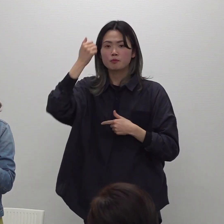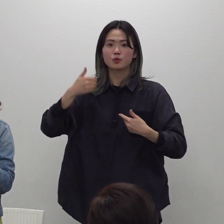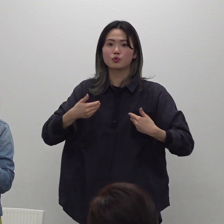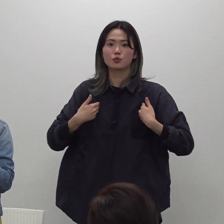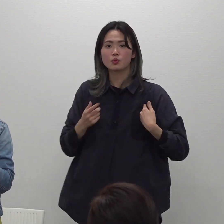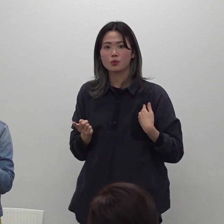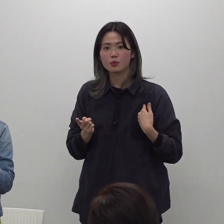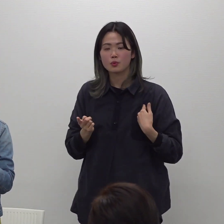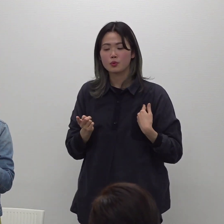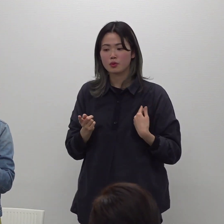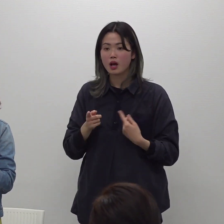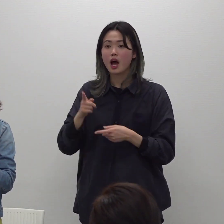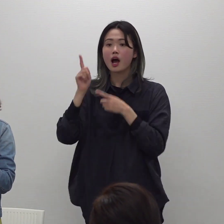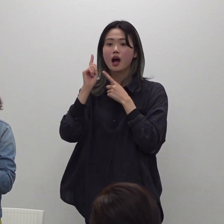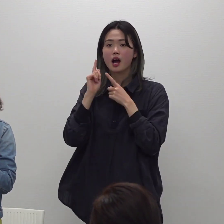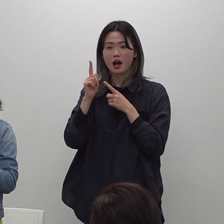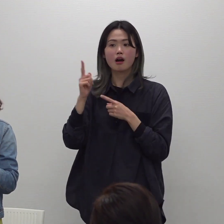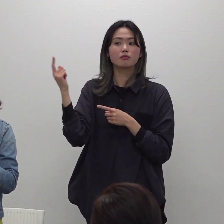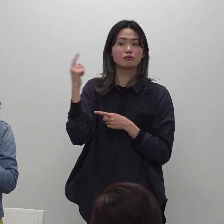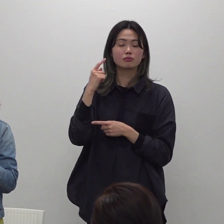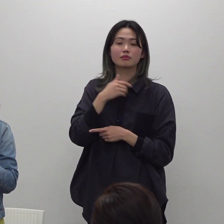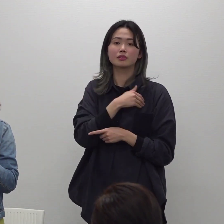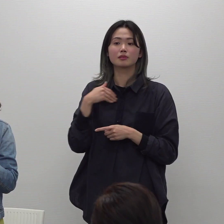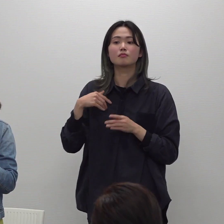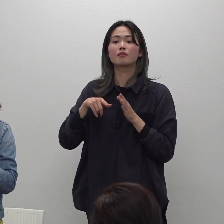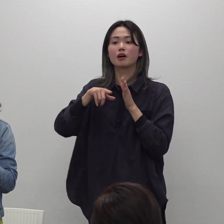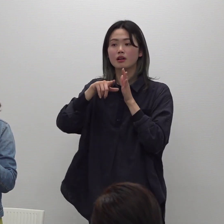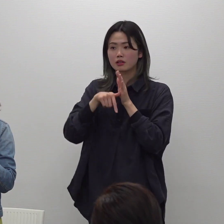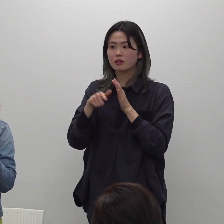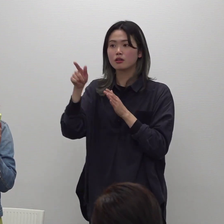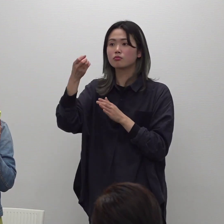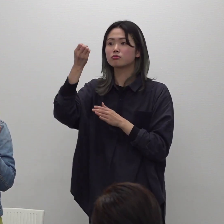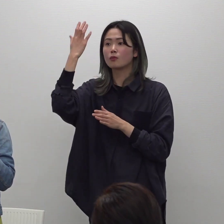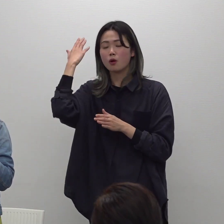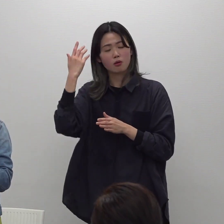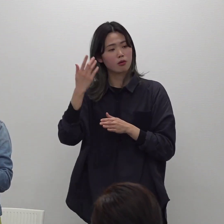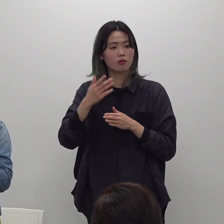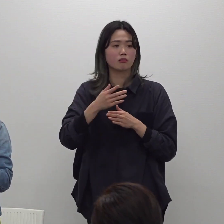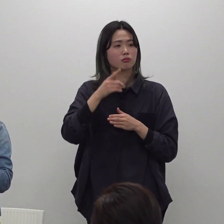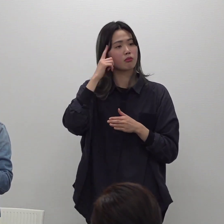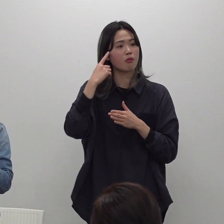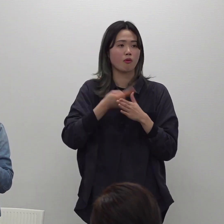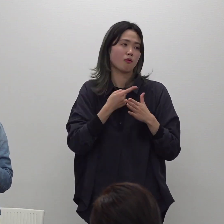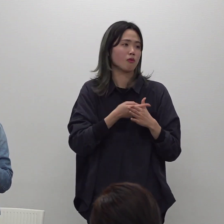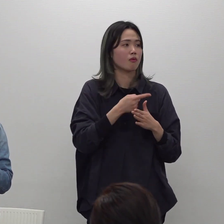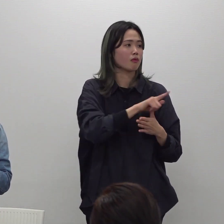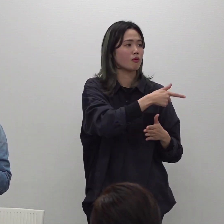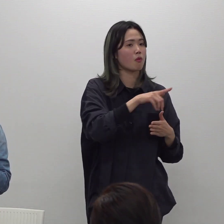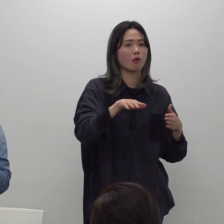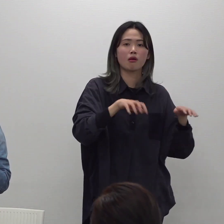聞こえていれば忘れて他のことをしていても音が鳴ったそのときに思い出せばいい